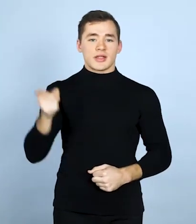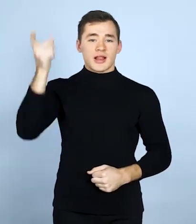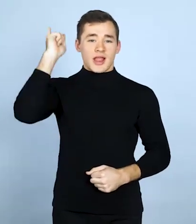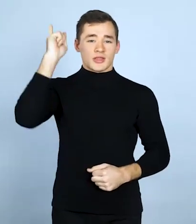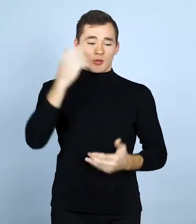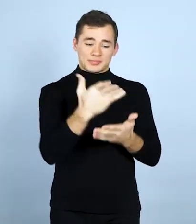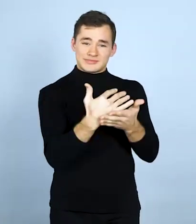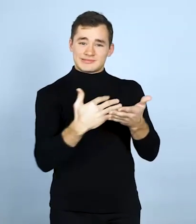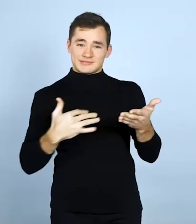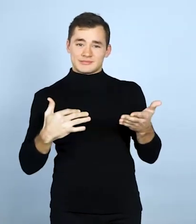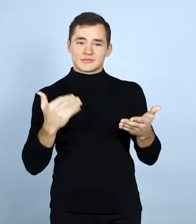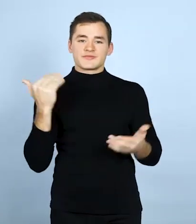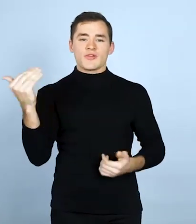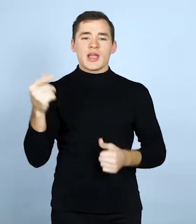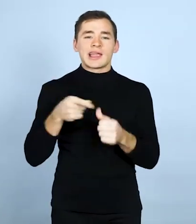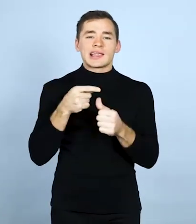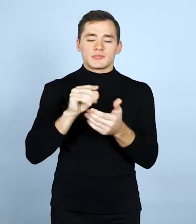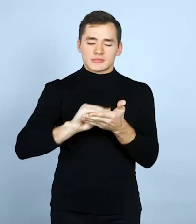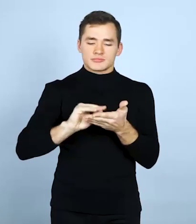Его имя упомянуто в летописи